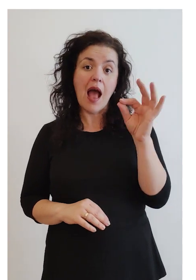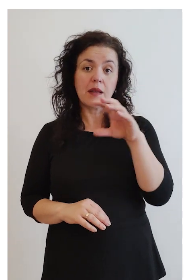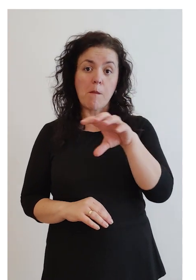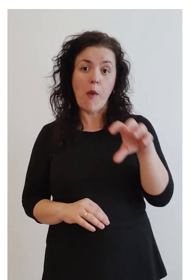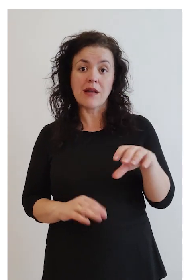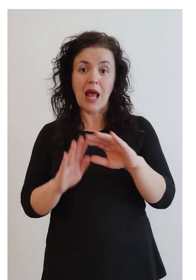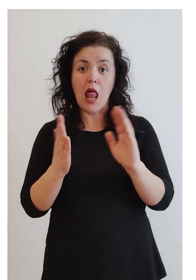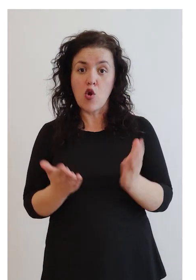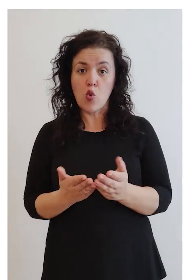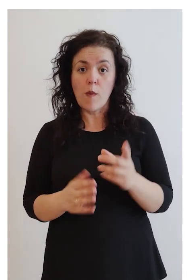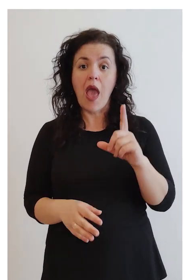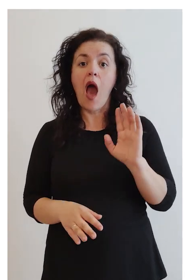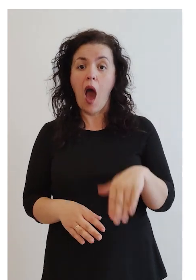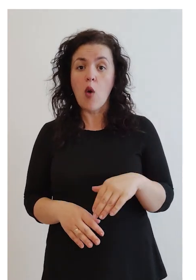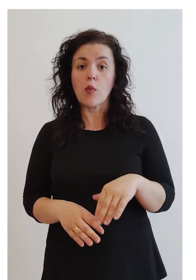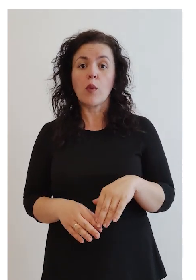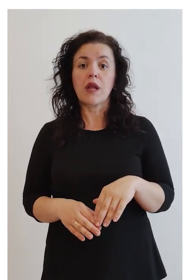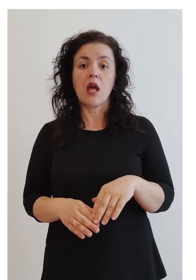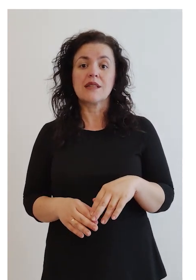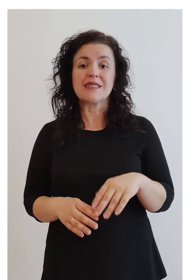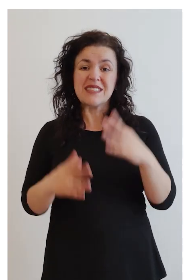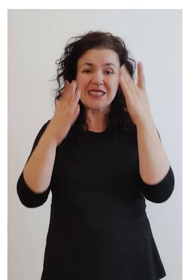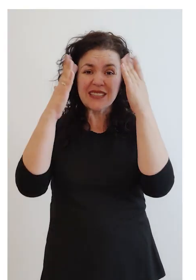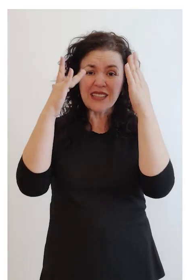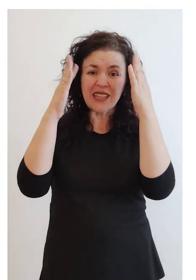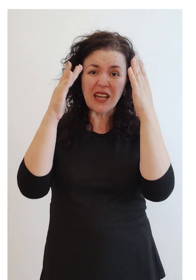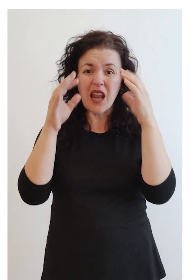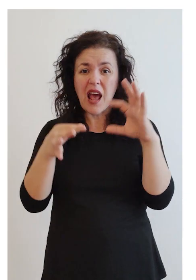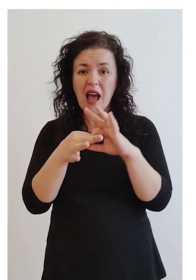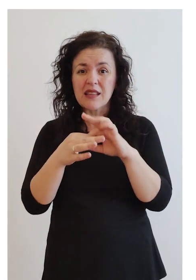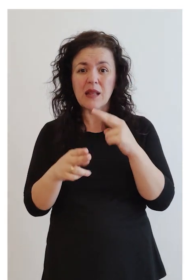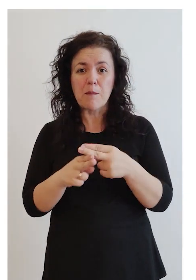Înainte de a călătorii, puteți citi mai multe informații despre